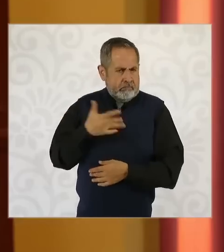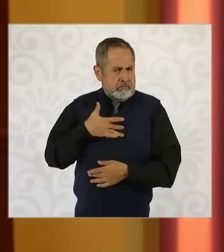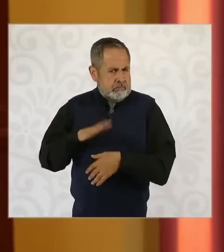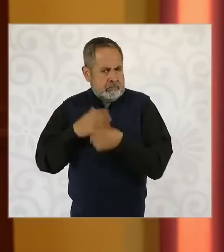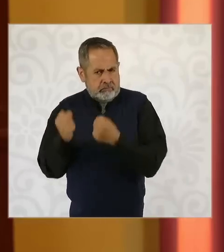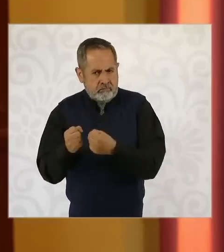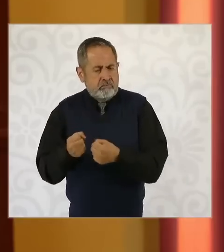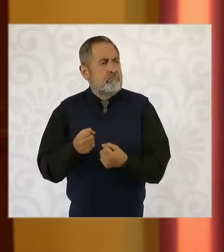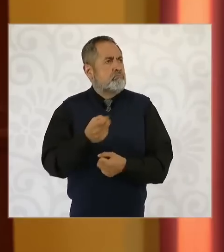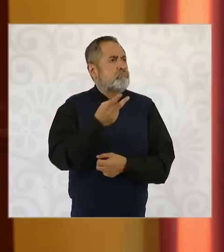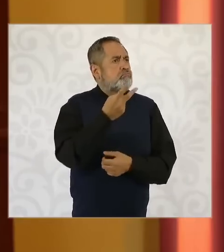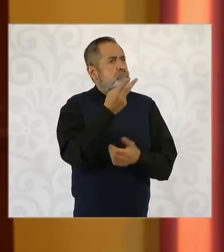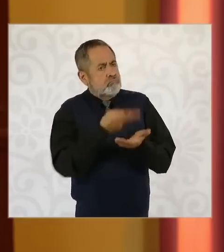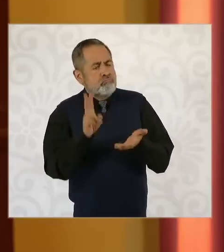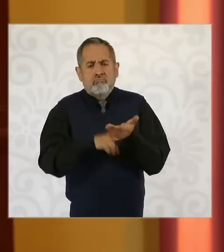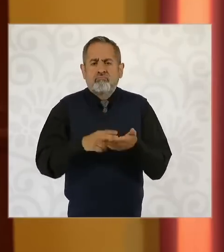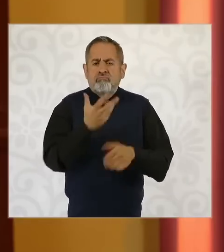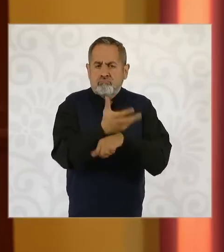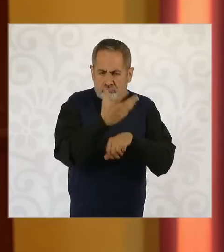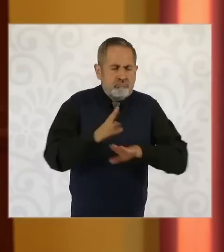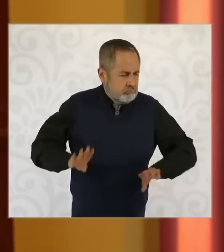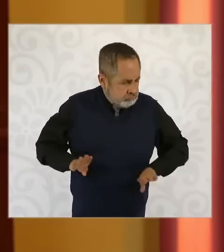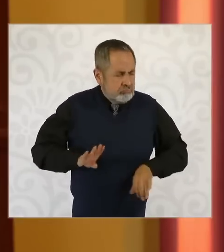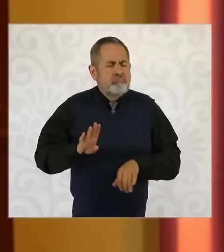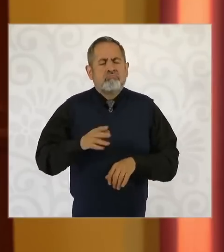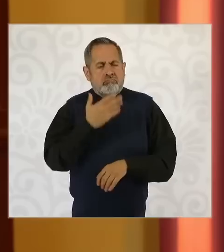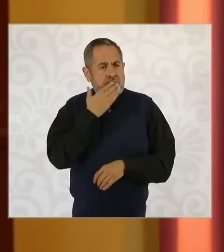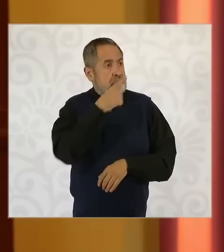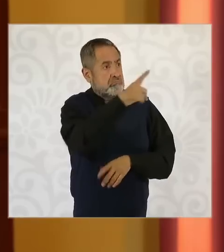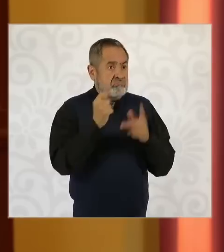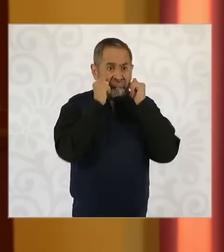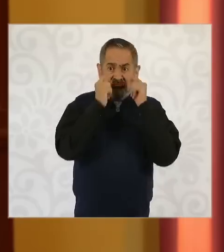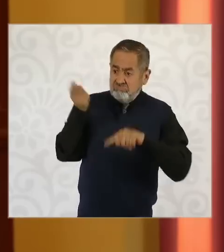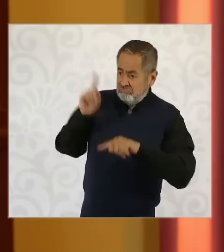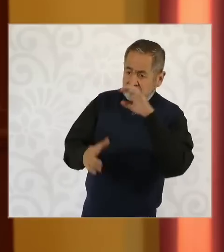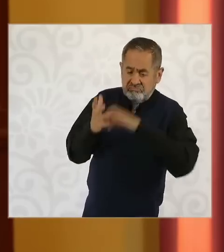de los Estados Unidos por lo que consideramos esta medida como arbitraria e injusta y hacemos